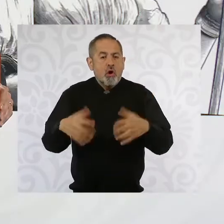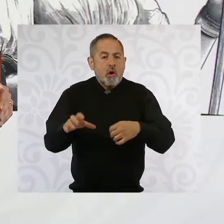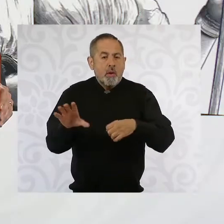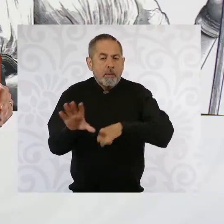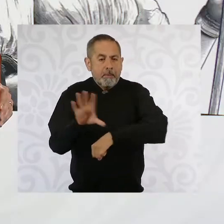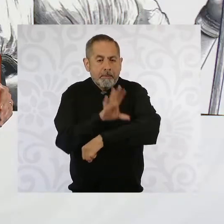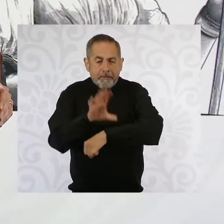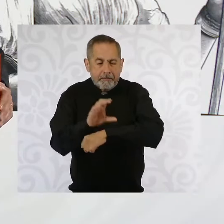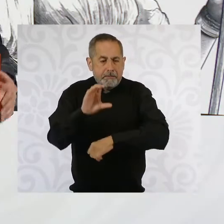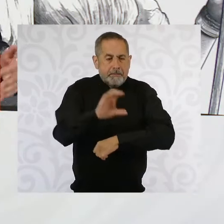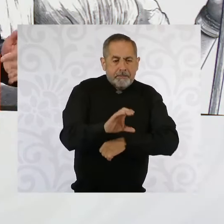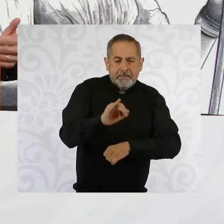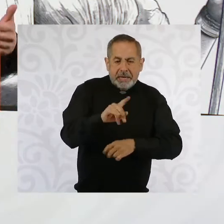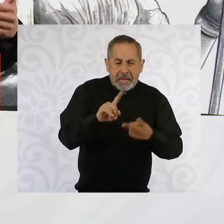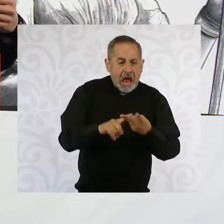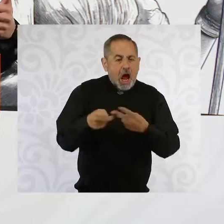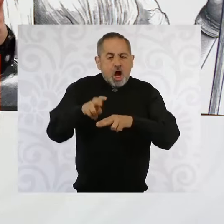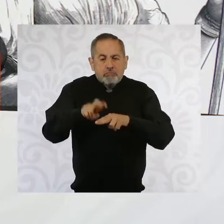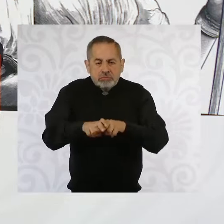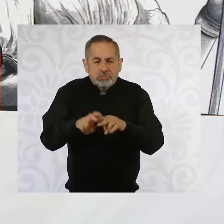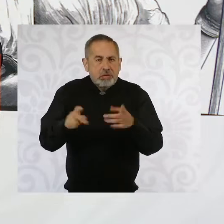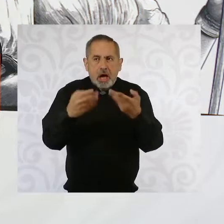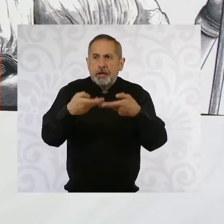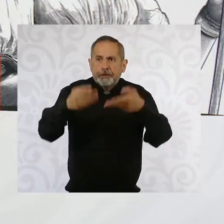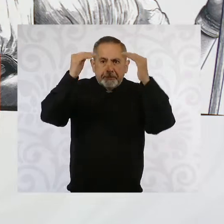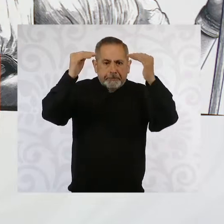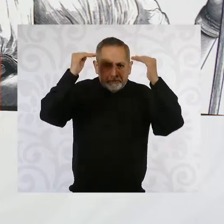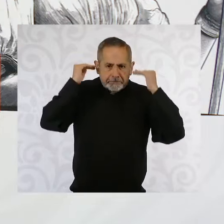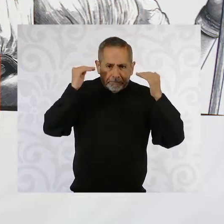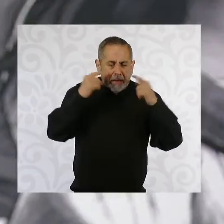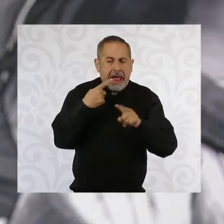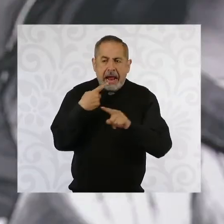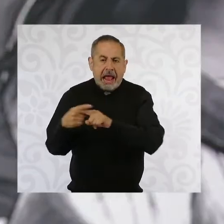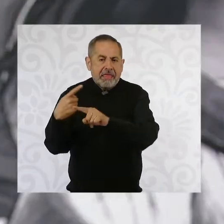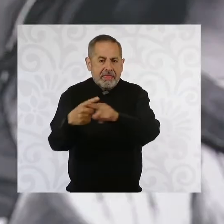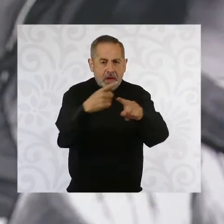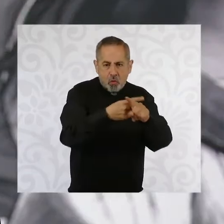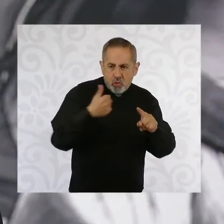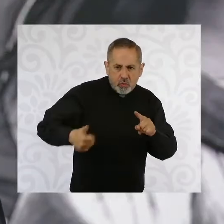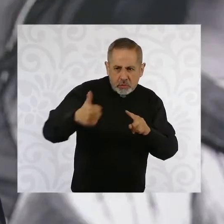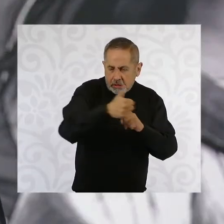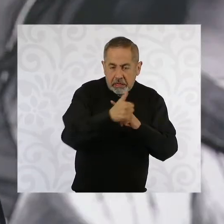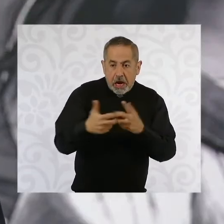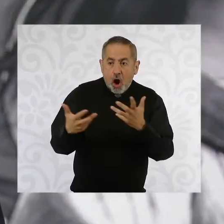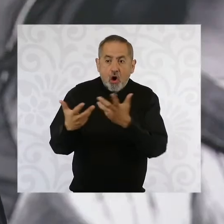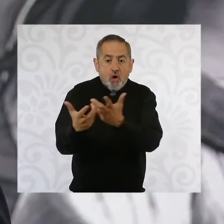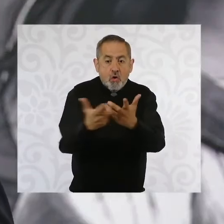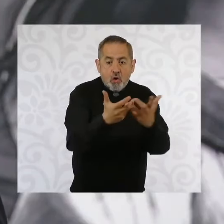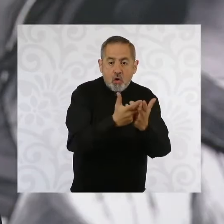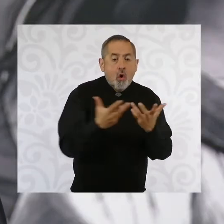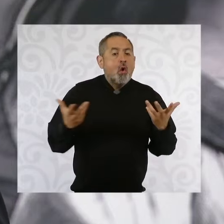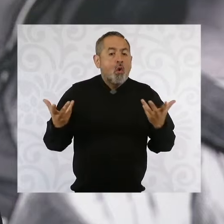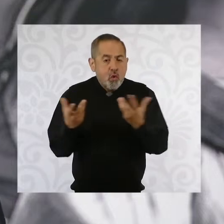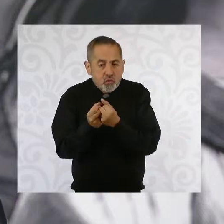industrial y estarán trabajando de manera conjunta y paralela ambas instituciones para ir desarroll